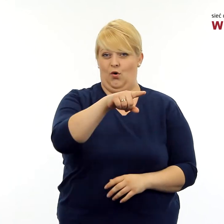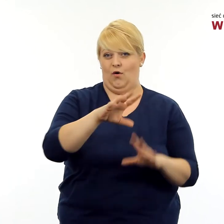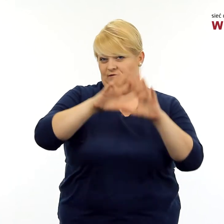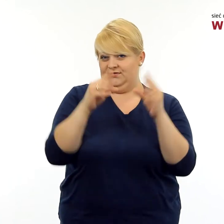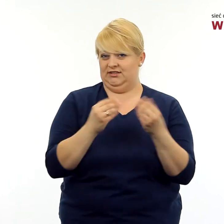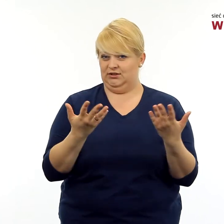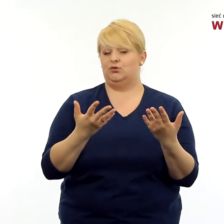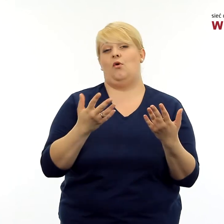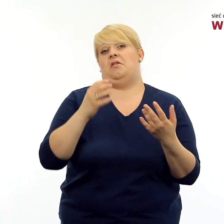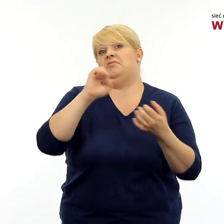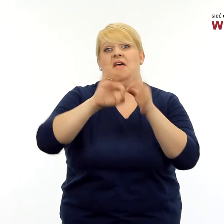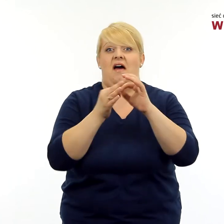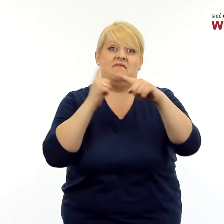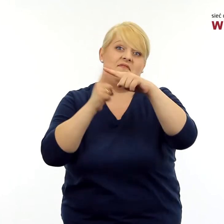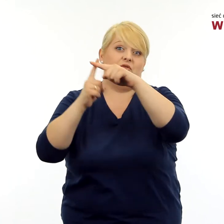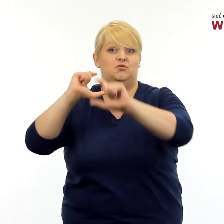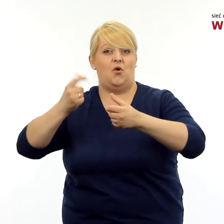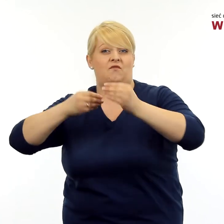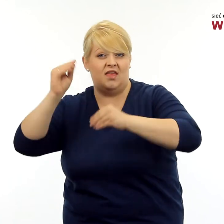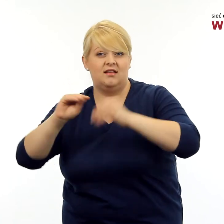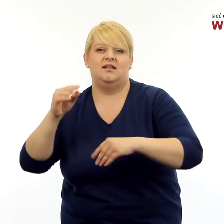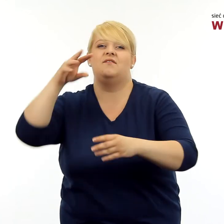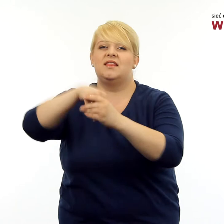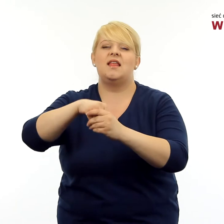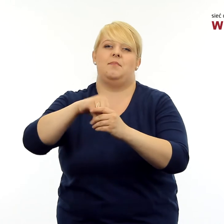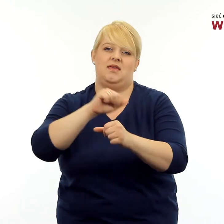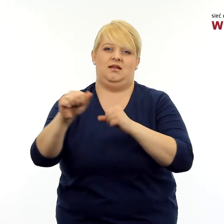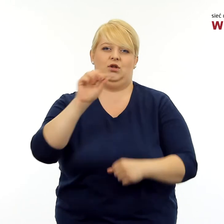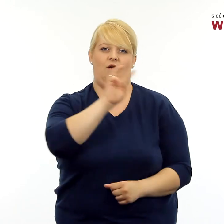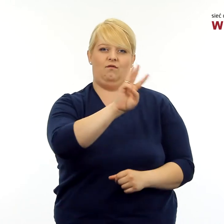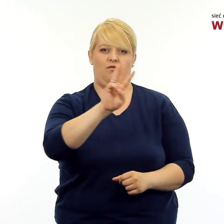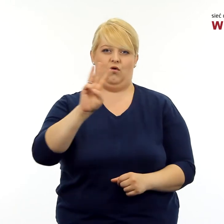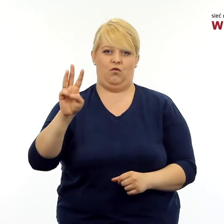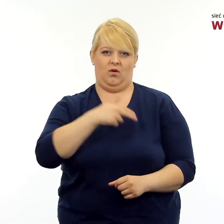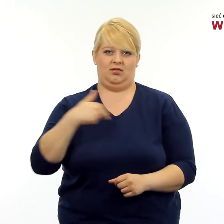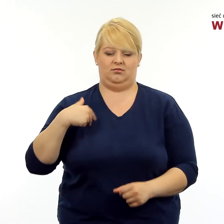To wszystko, a nawet dużo więcej, dzieje się na naszej stronie: